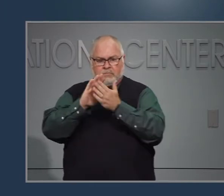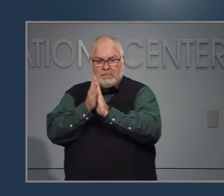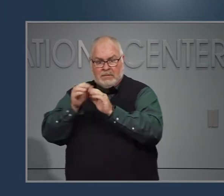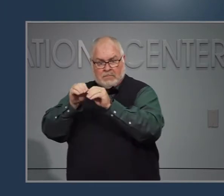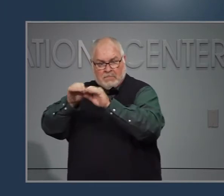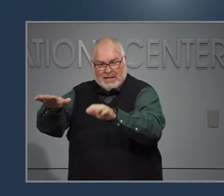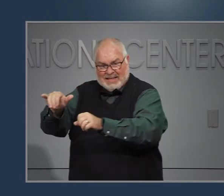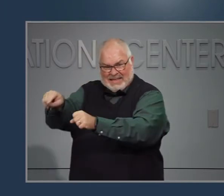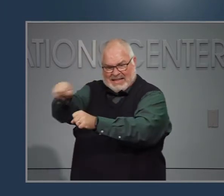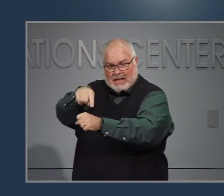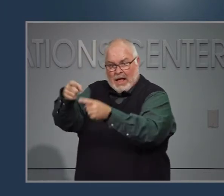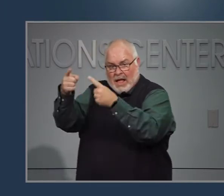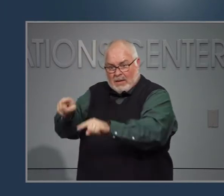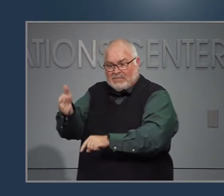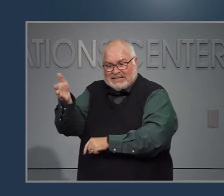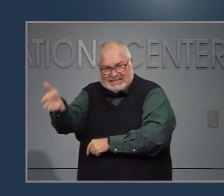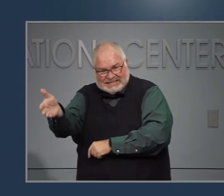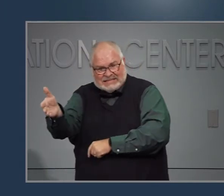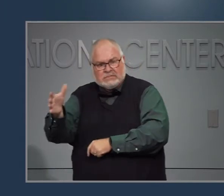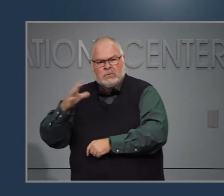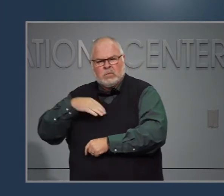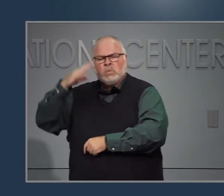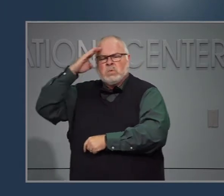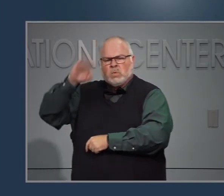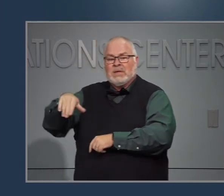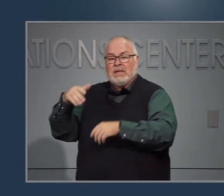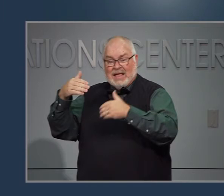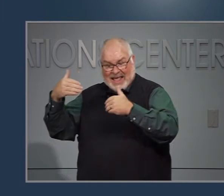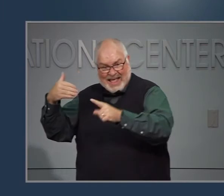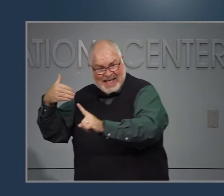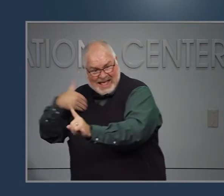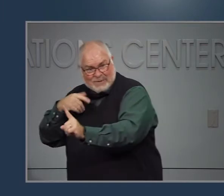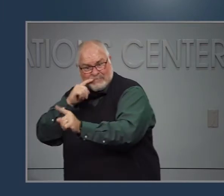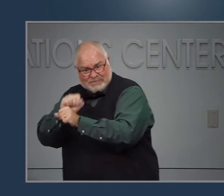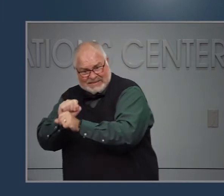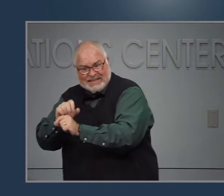propaga en virus Y es que hay que entender que una persona puede tener el virus y no